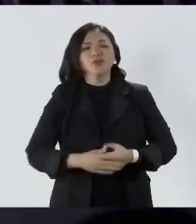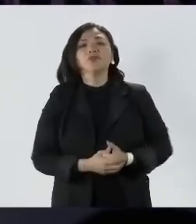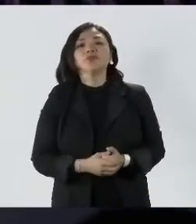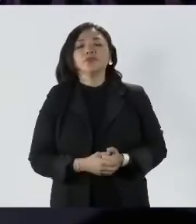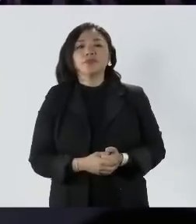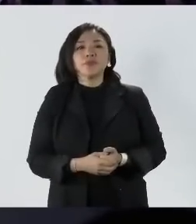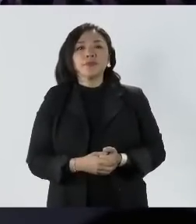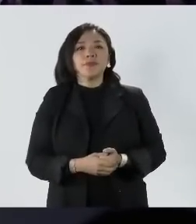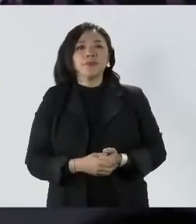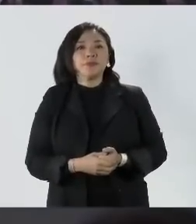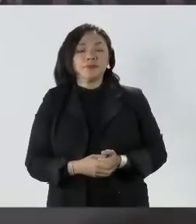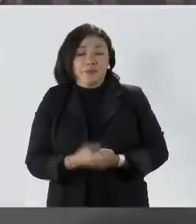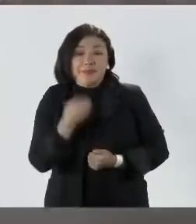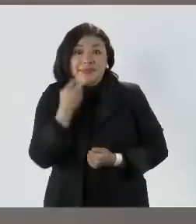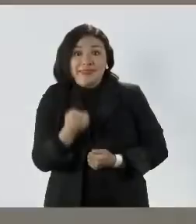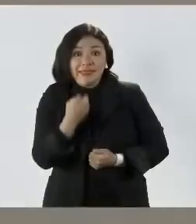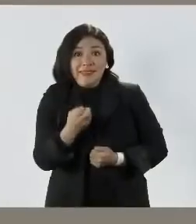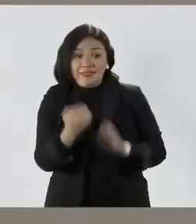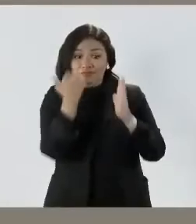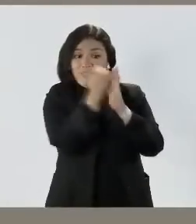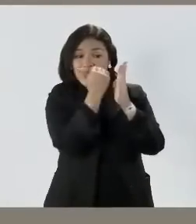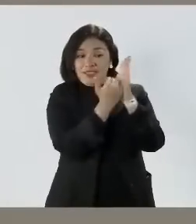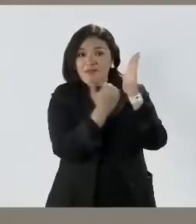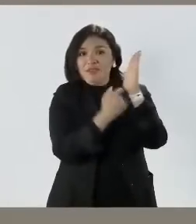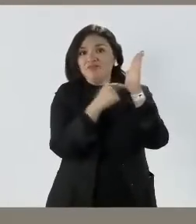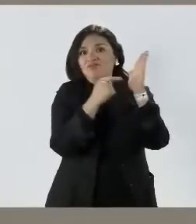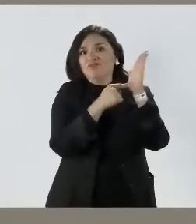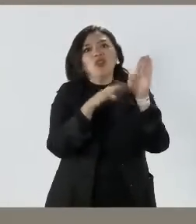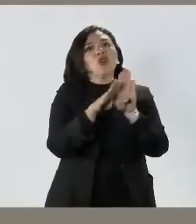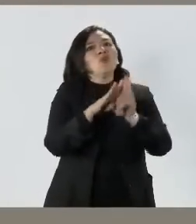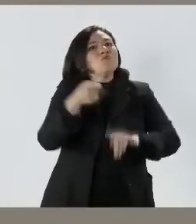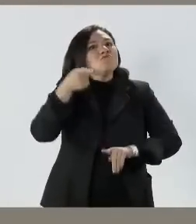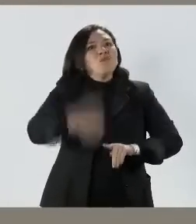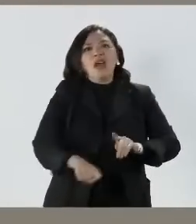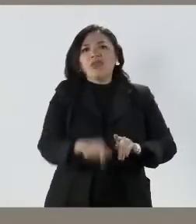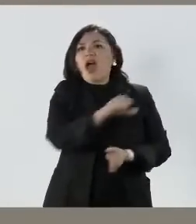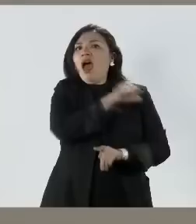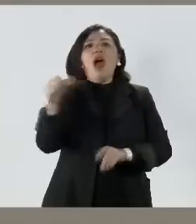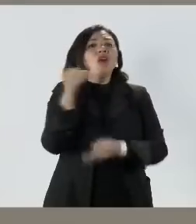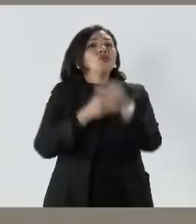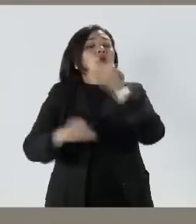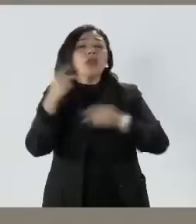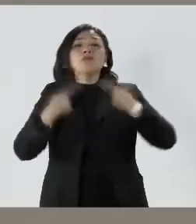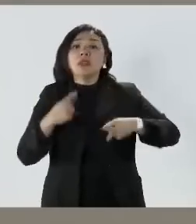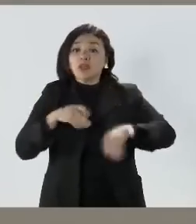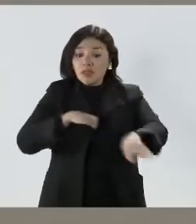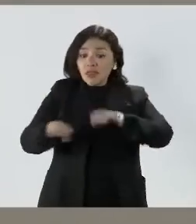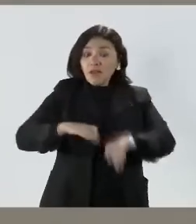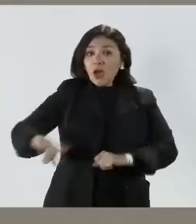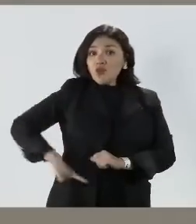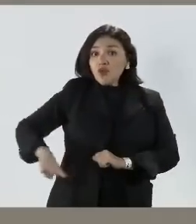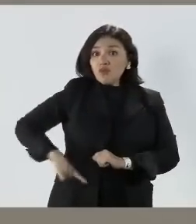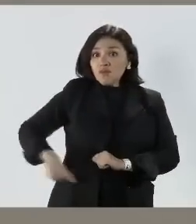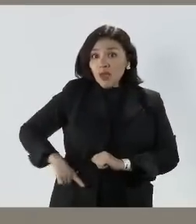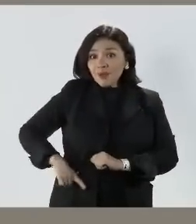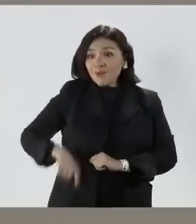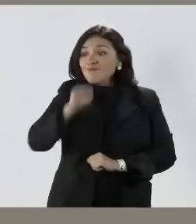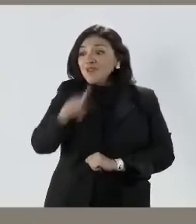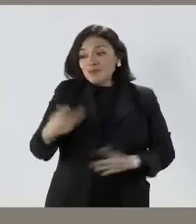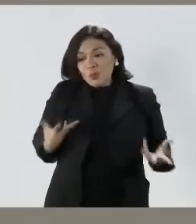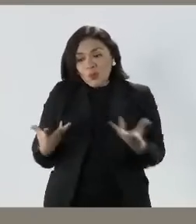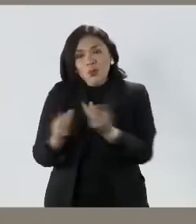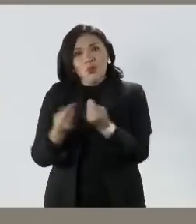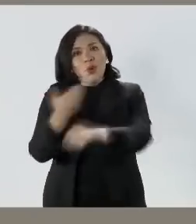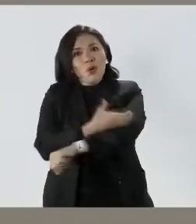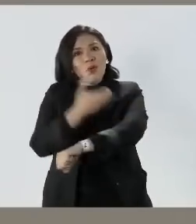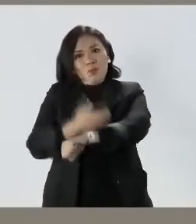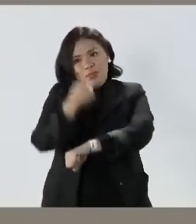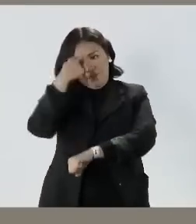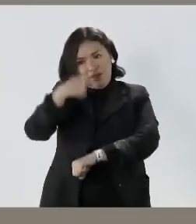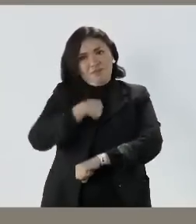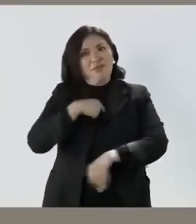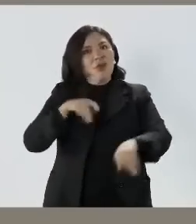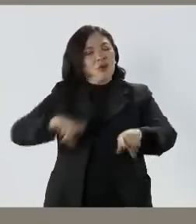Y esta es la guía de todos los funcionarios públicos que me acompañan En este gobierno me